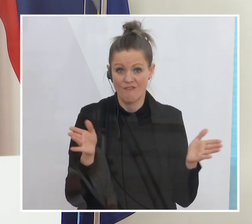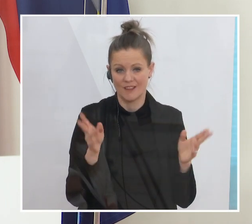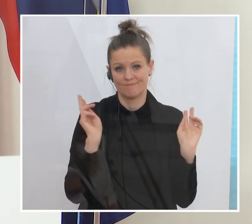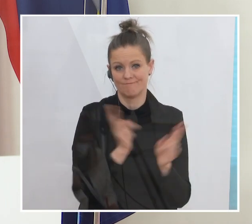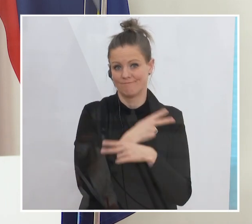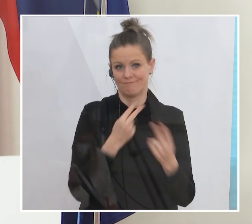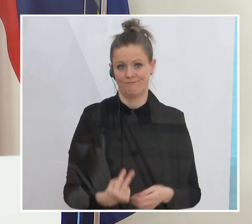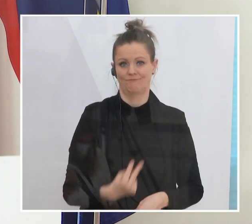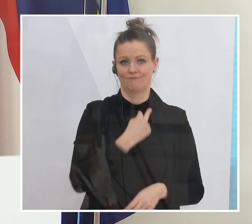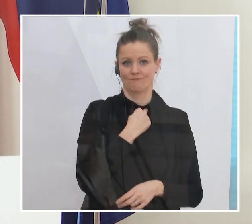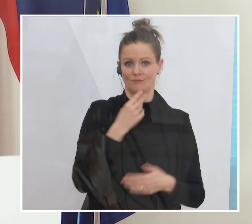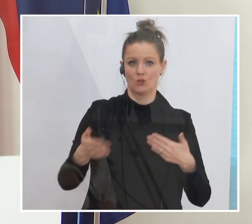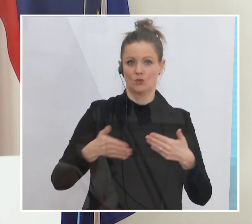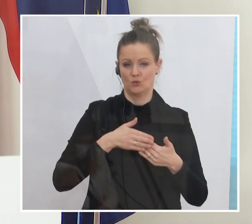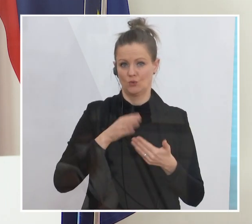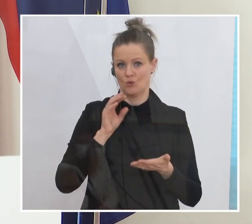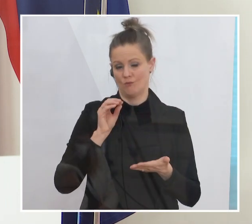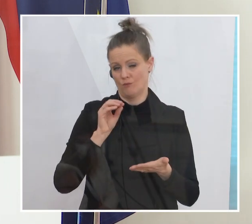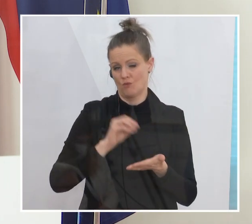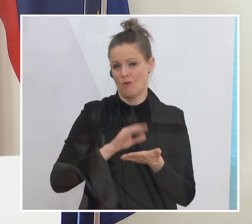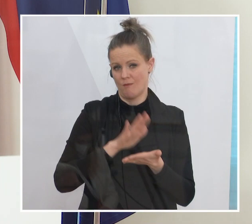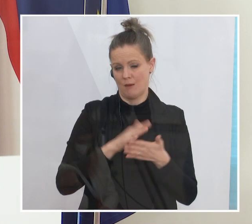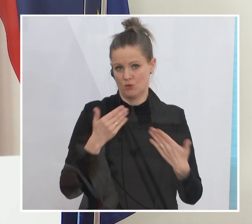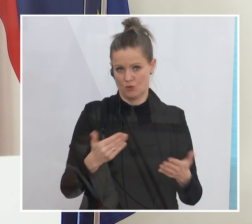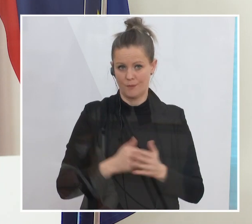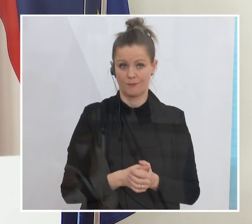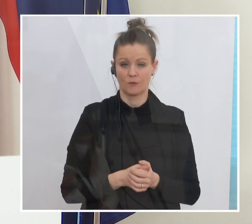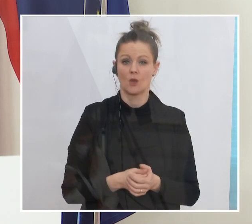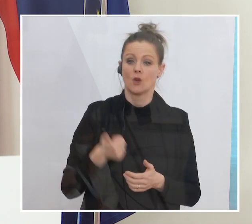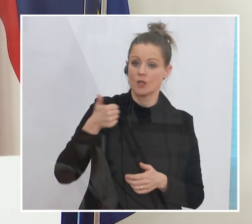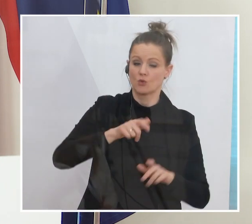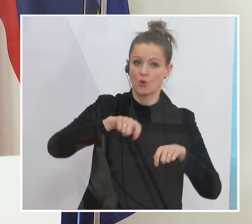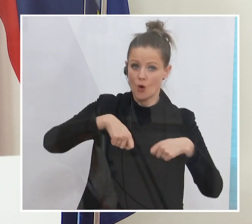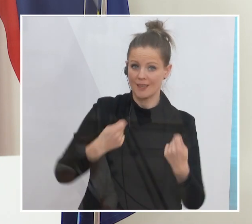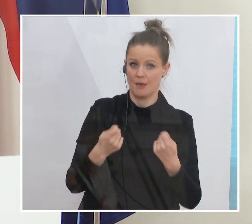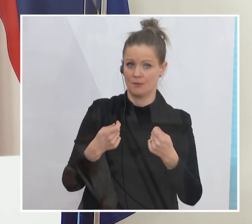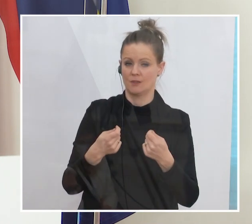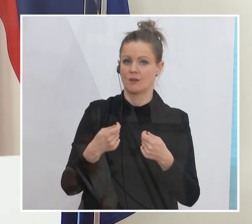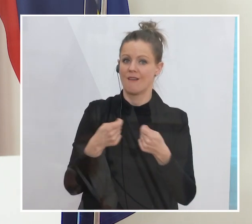gehabt hätten. Darüber hinaus gibt es noch eine weitere Maßnahme. In der Kurzarbeit ist es ja so,